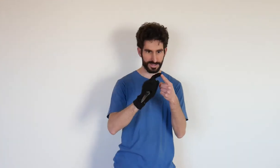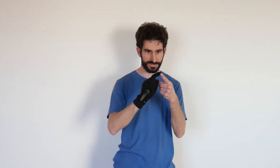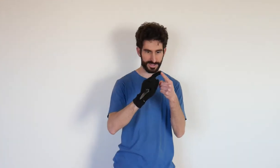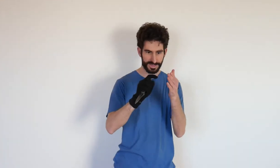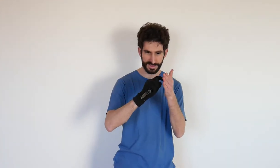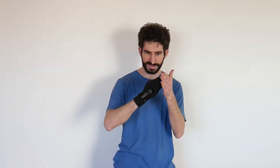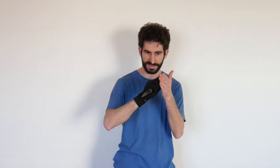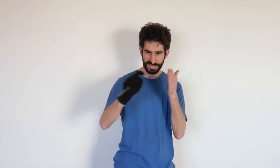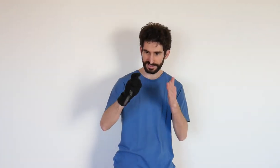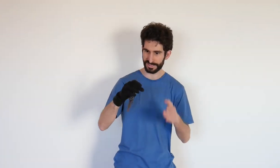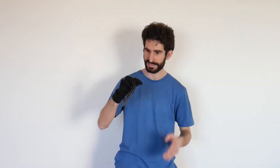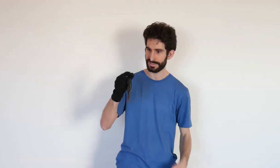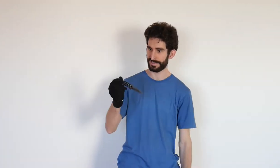Il y a des traces d'empreintes